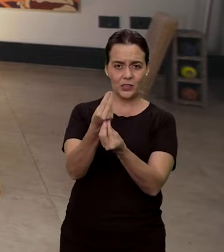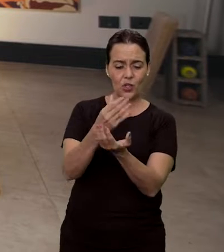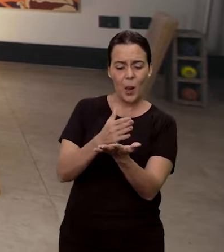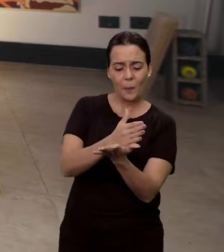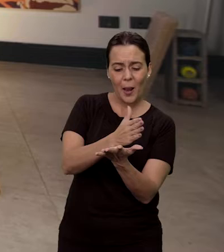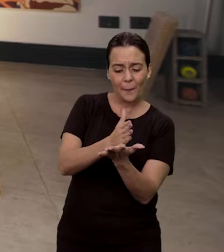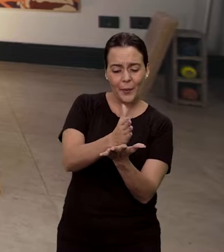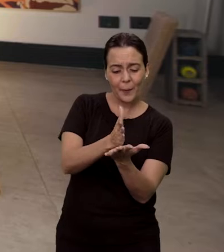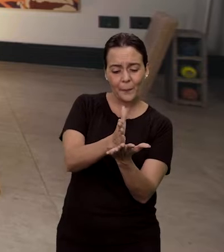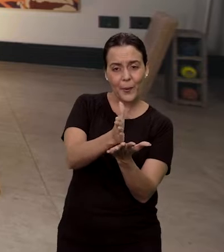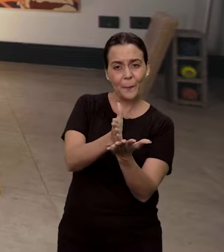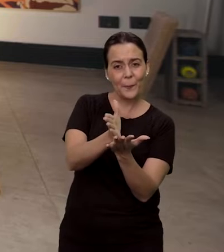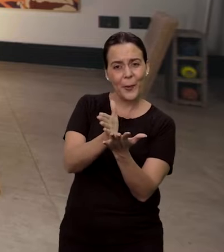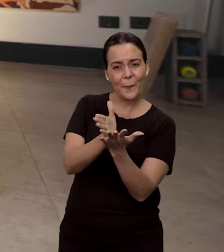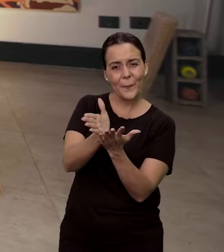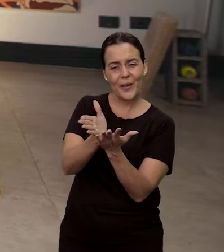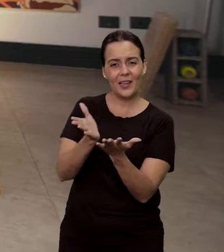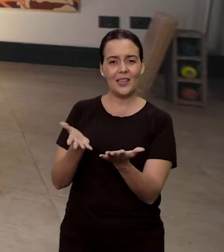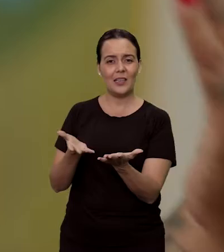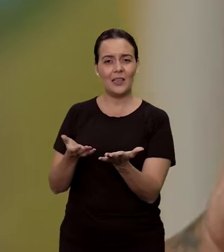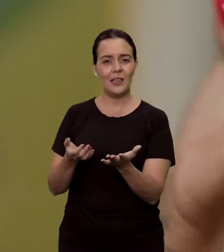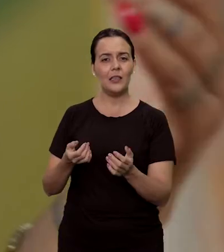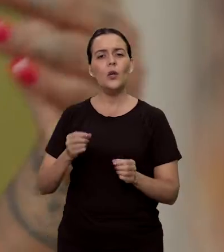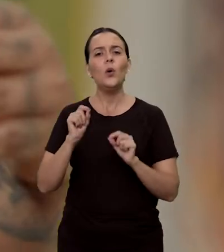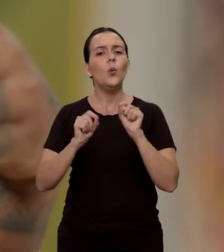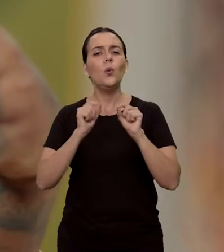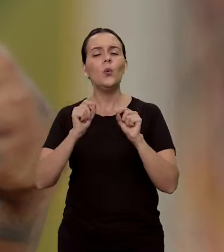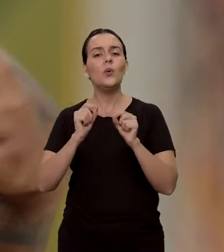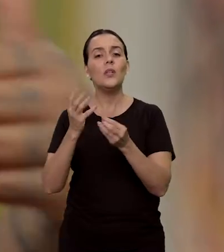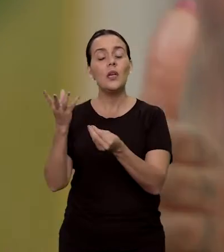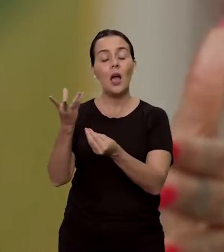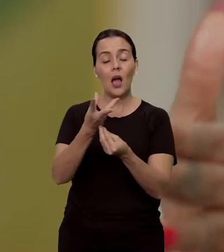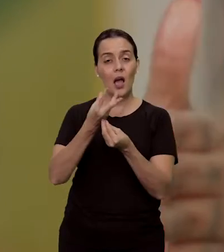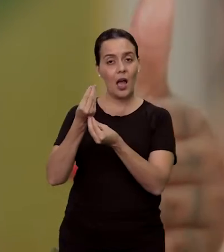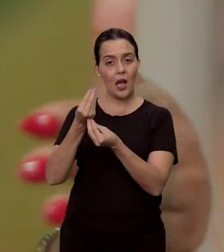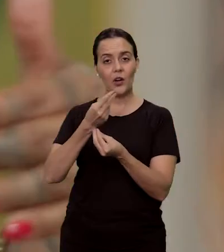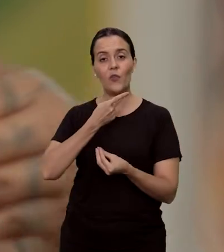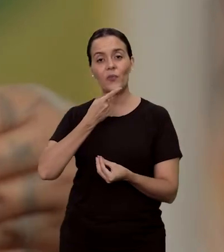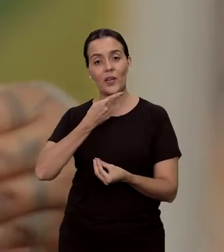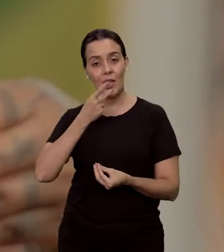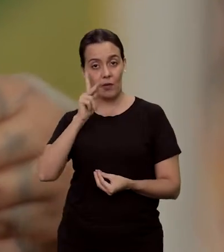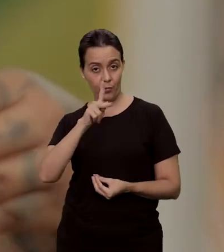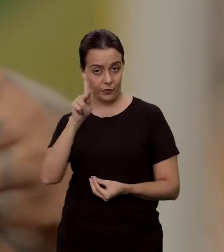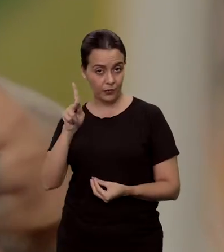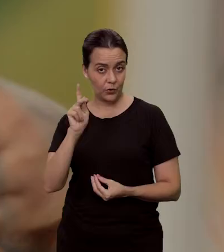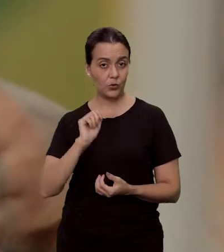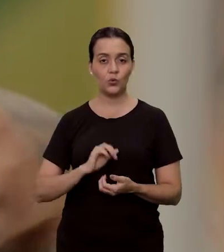Tipo, o que é a arte. Uma vez eu vi o professor Carlos Moore falando algo muito importante, em que ele dizia assim: